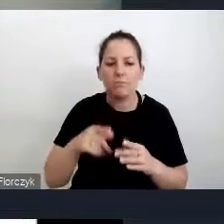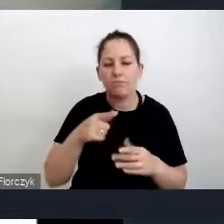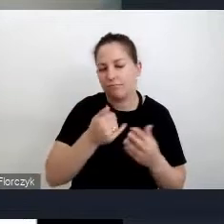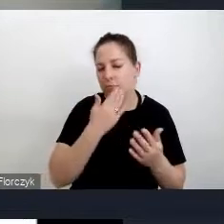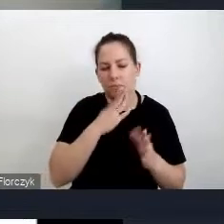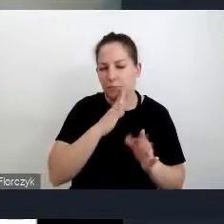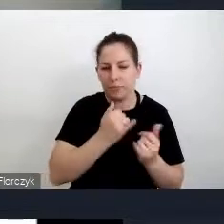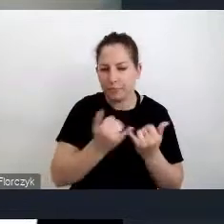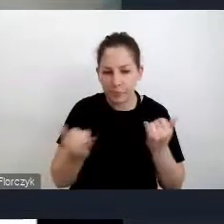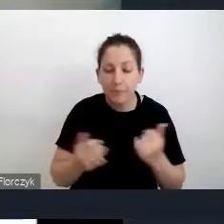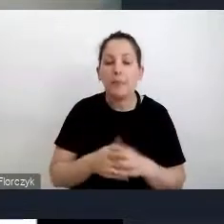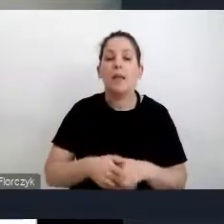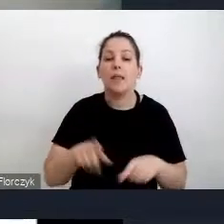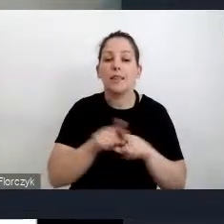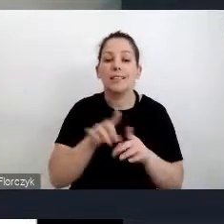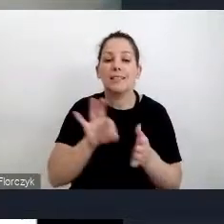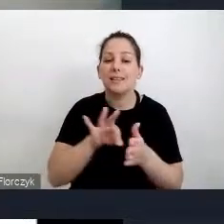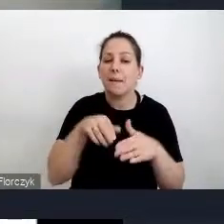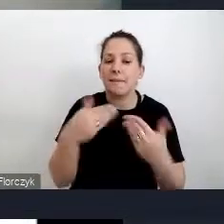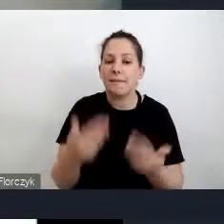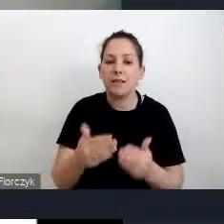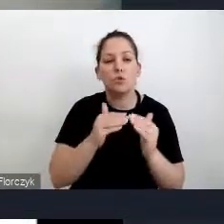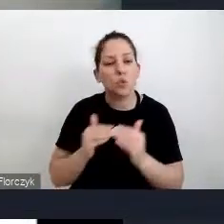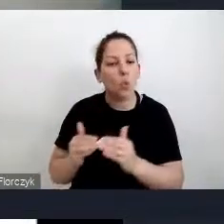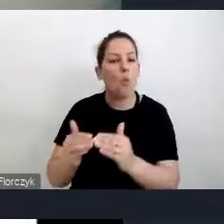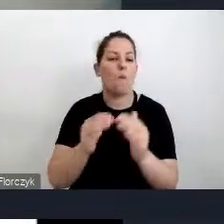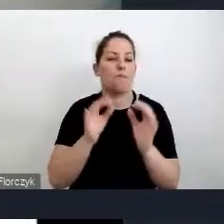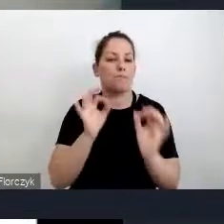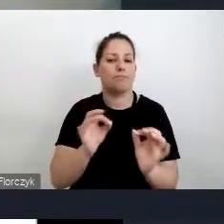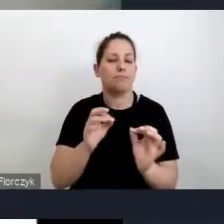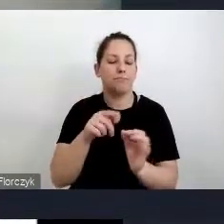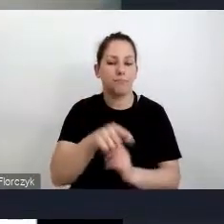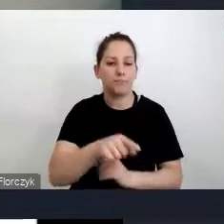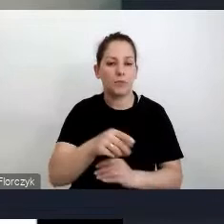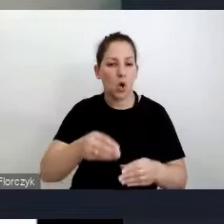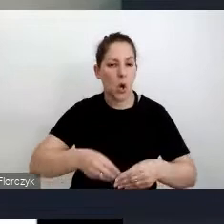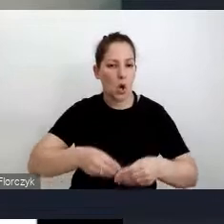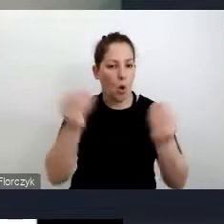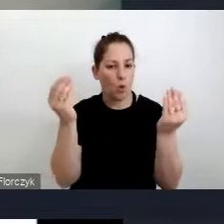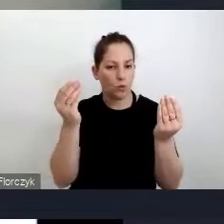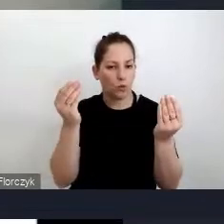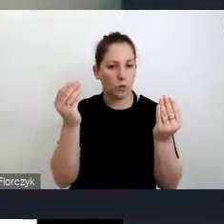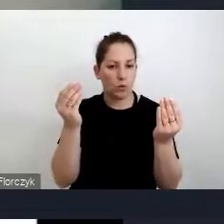oraz zapewnienie zrównoważonego rozwoju krajobrazu miejskiego.